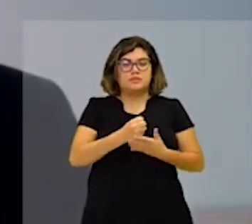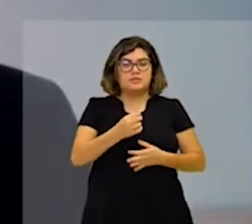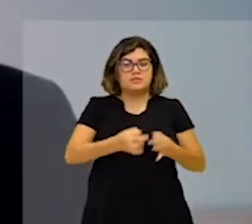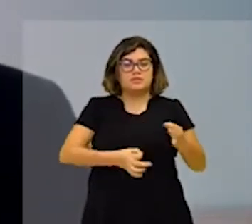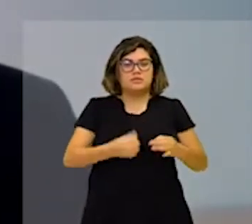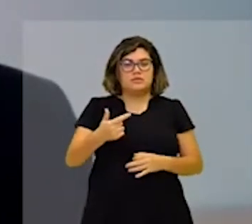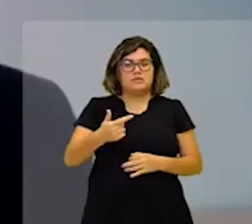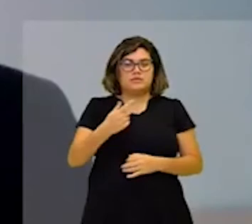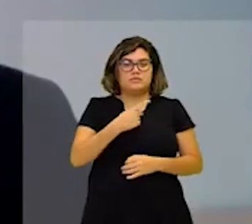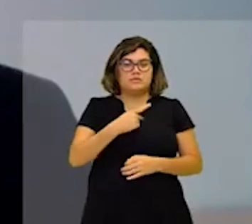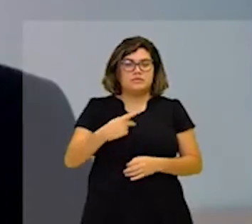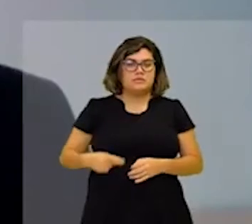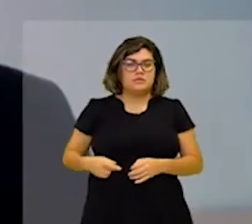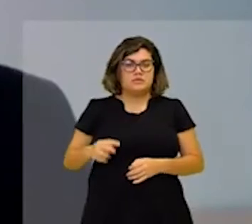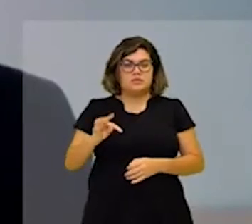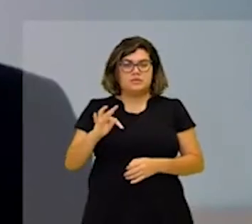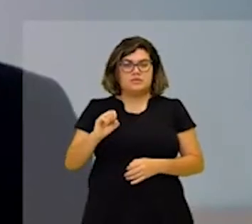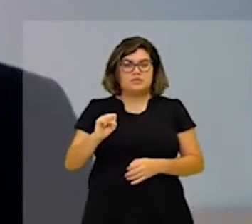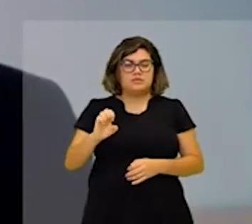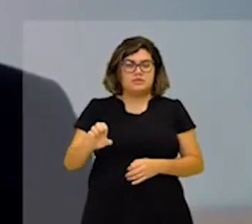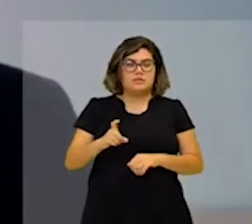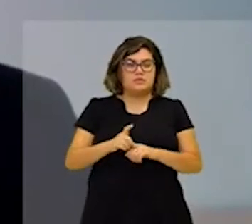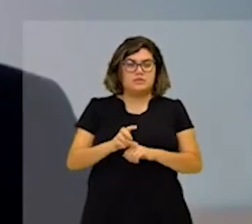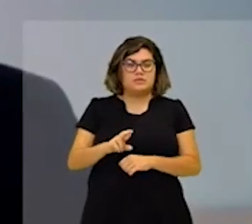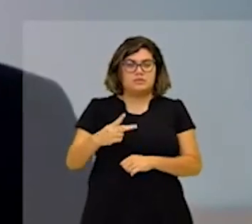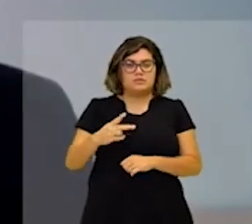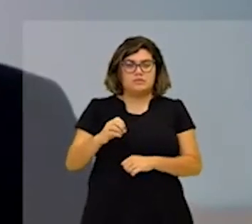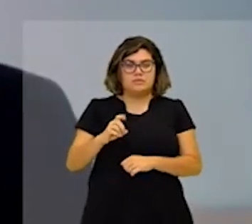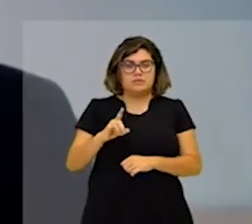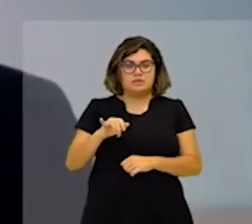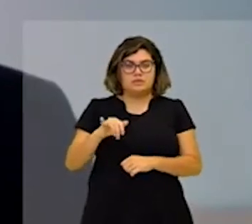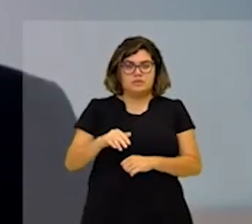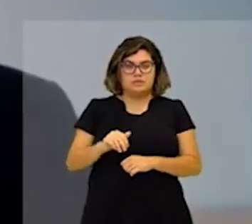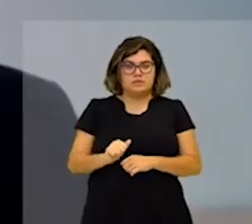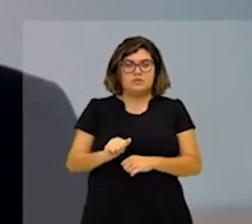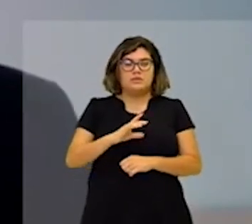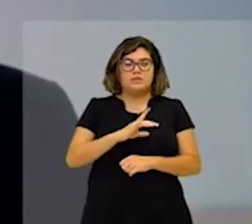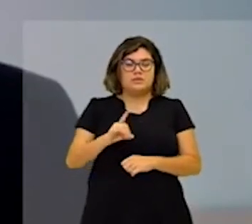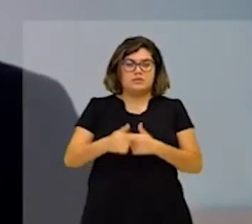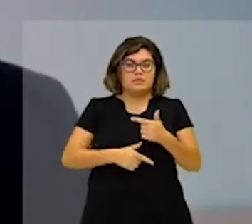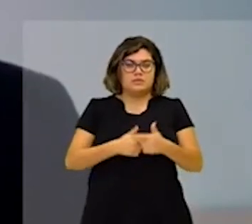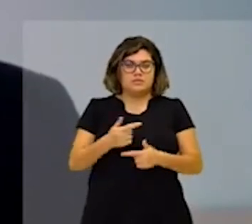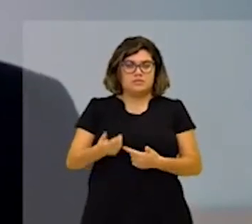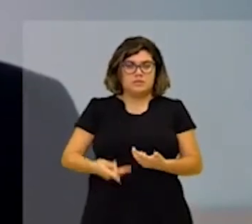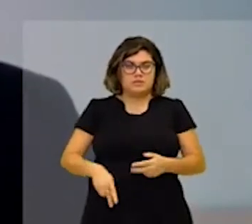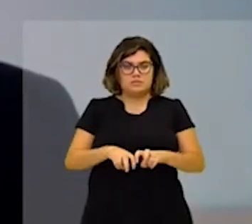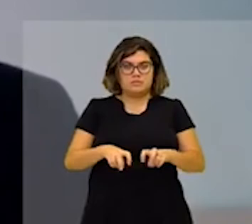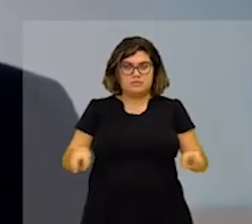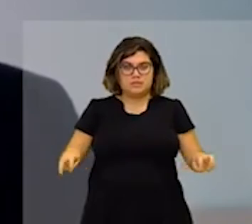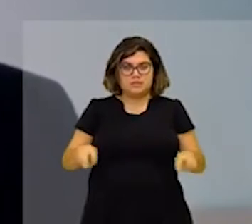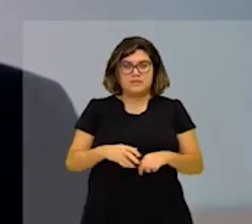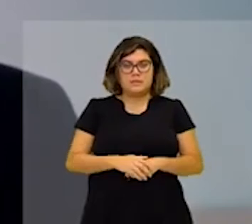do TSE Doutora Poliana Santos coordenadora dos trabalhos essa mesa senhora promotora de